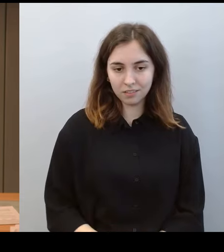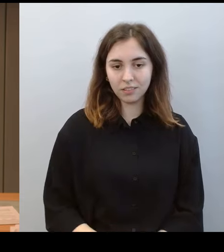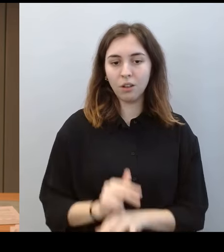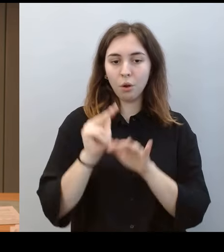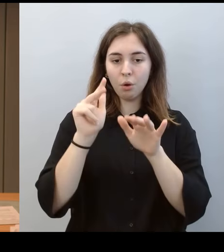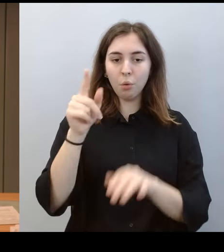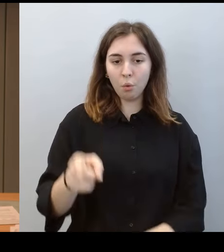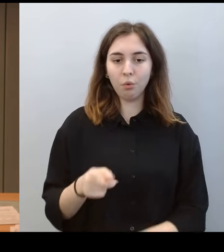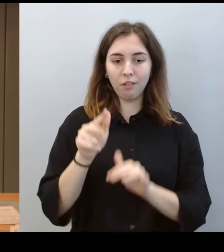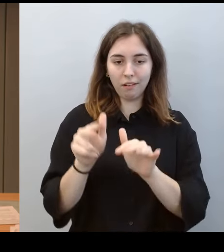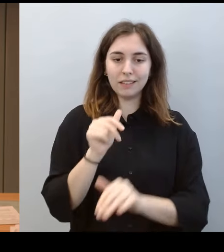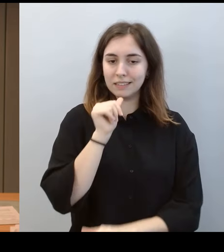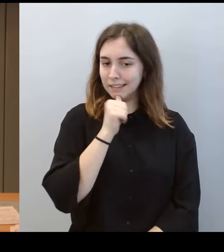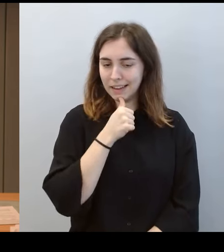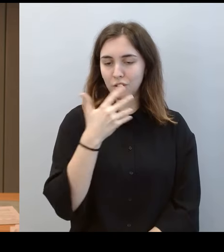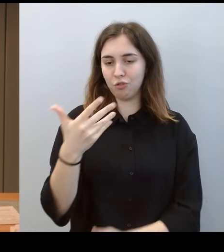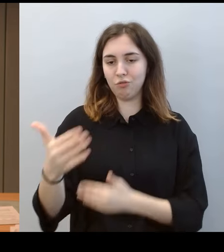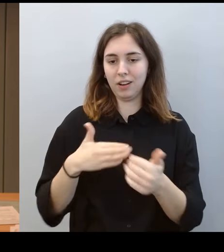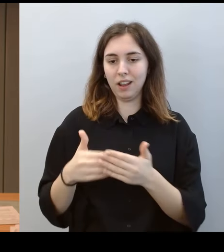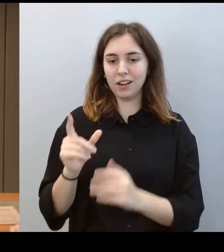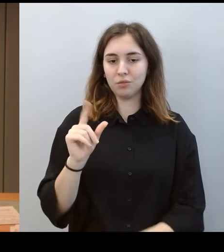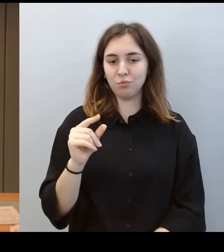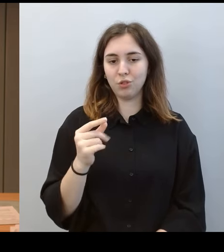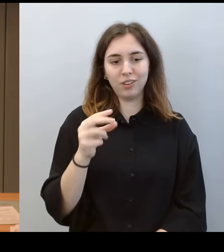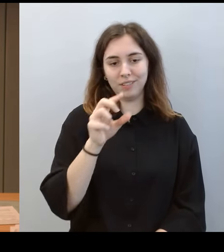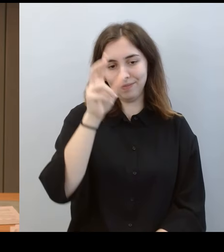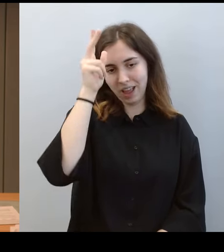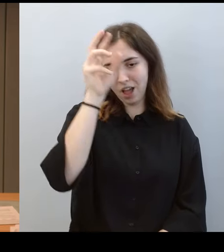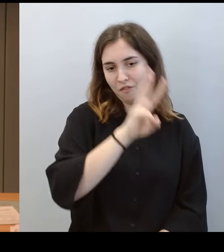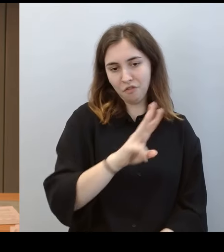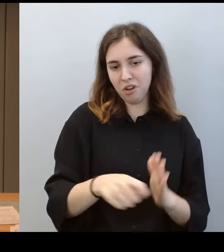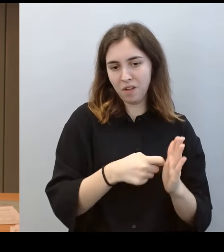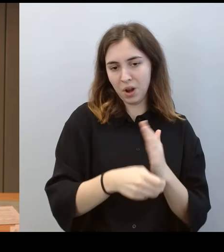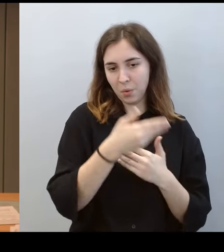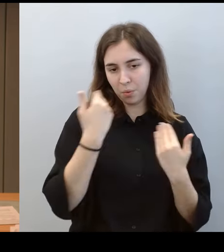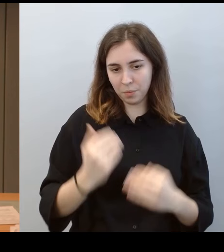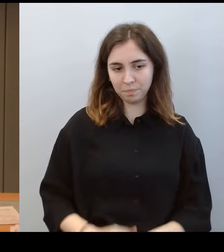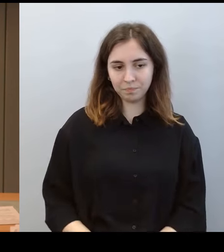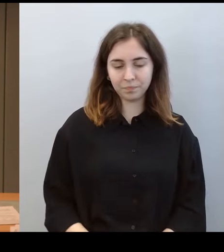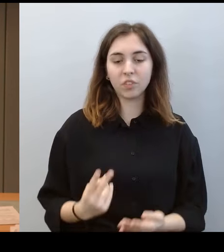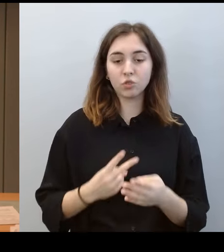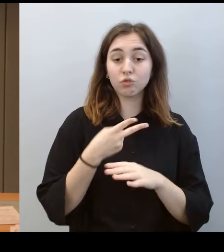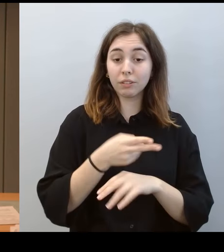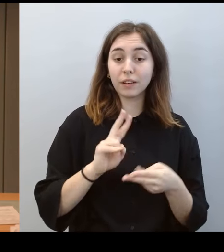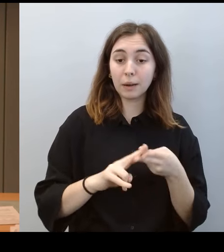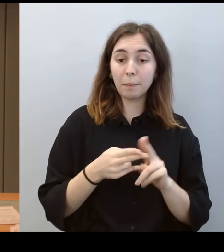Damit ist Herr Woldeit nicht gewählt und als stellvertretendes Mitglied war vorgeschlagen die Abgeordnete Jeanette Aurich.